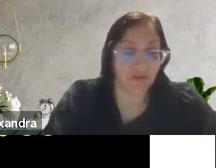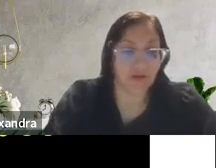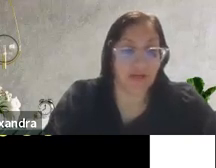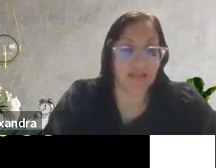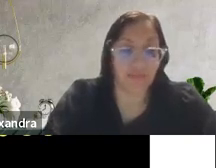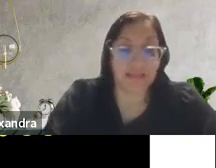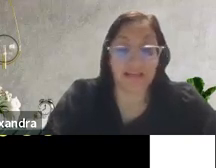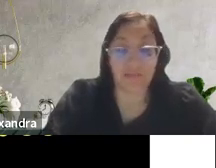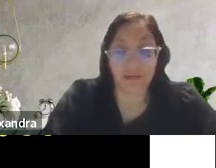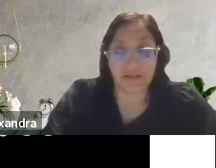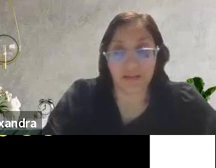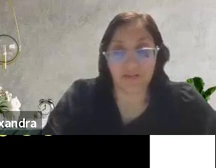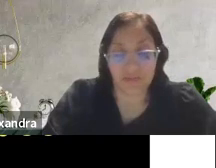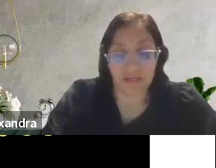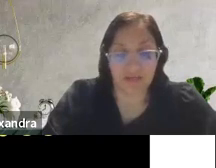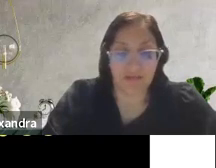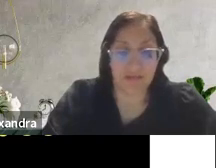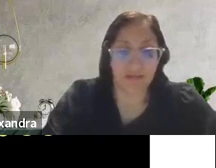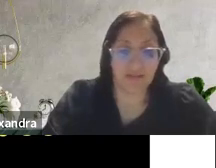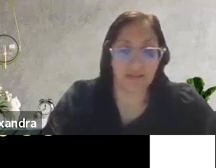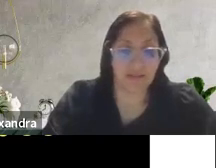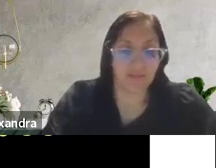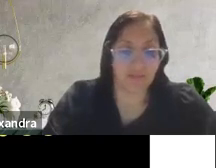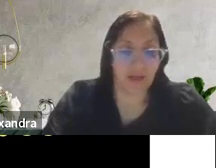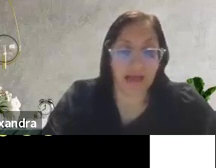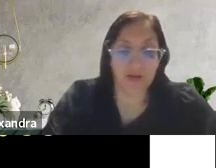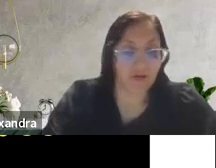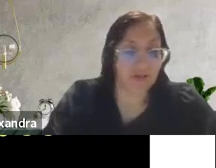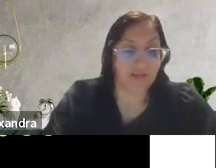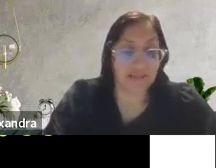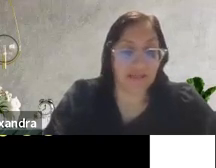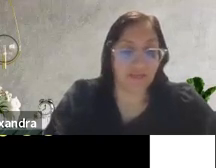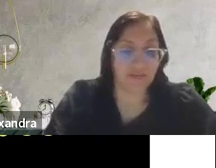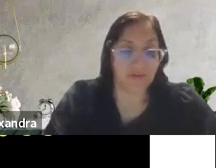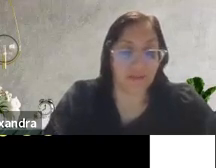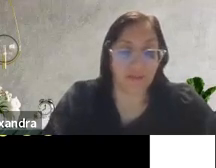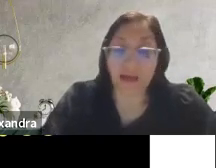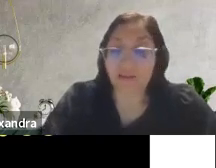informarse, educarse, sentirse.